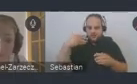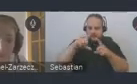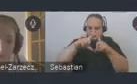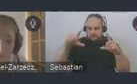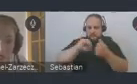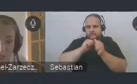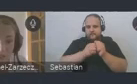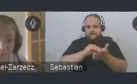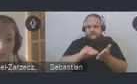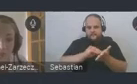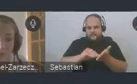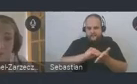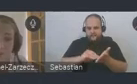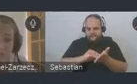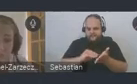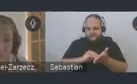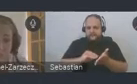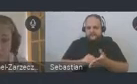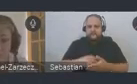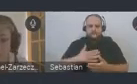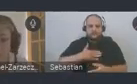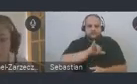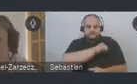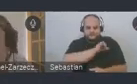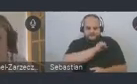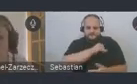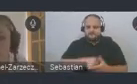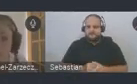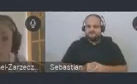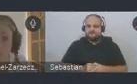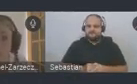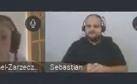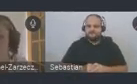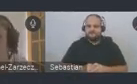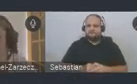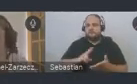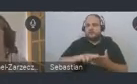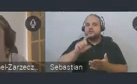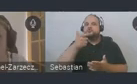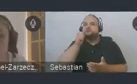albo zapisać na flipcharcie. "Mam na imię..." "Mam na imię Monika". "Na co dzień..."